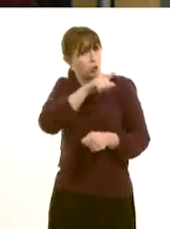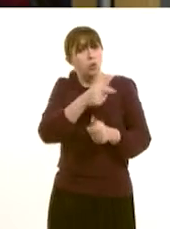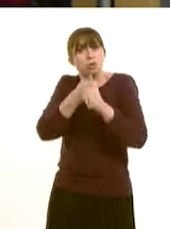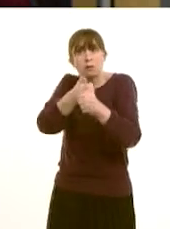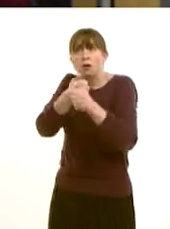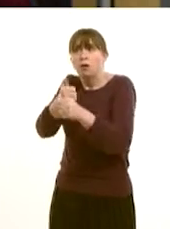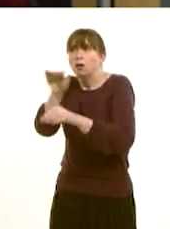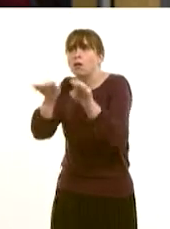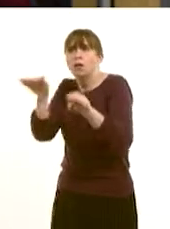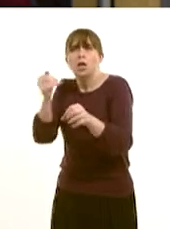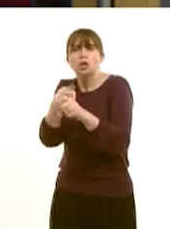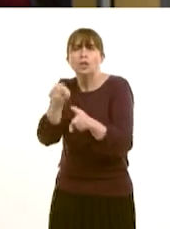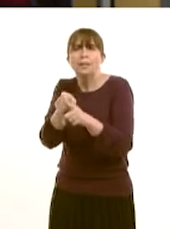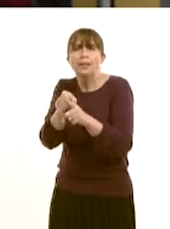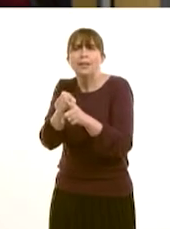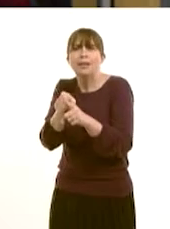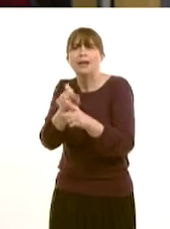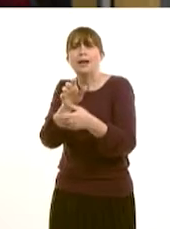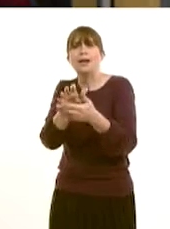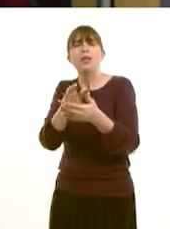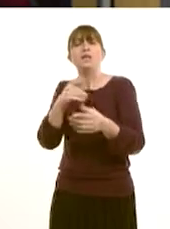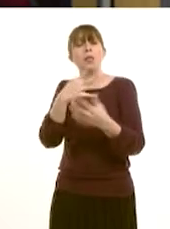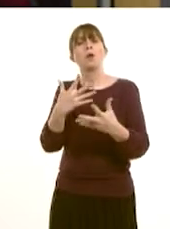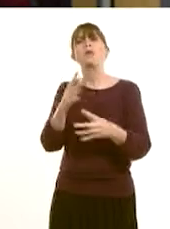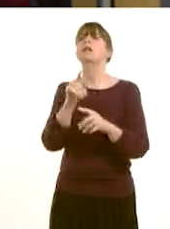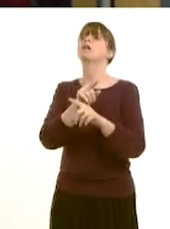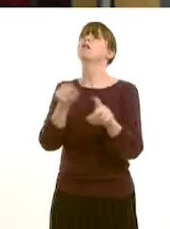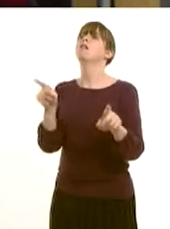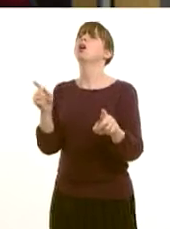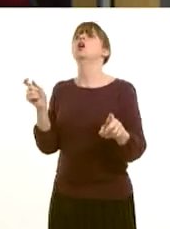ond iíw gorfodi i gael hyfforddiant yn hynny o beth, fel na fydd yna fwy o drasiedÔau